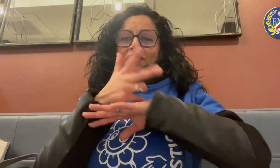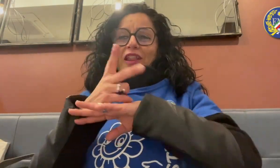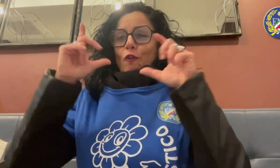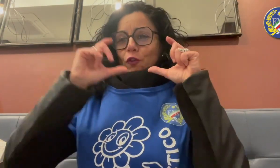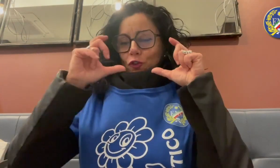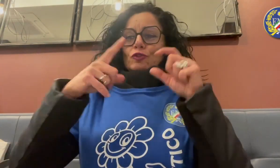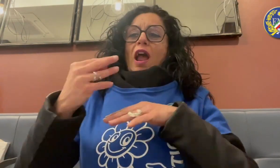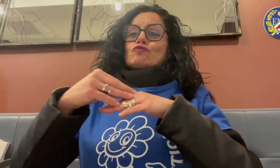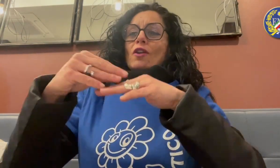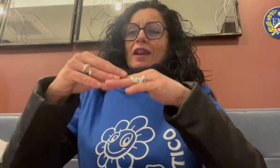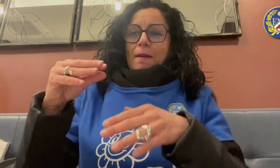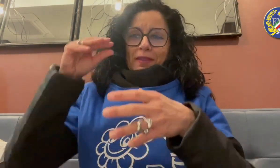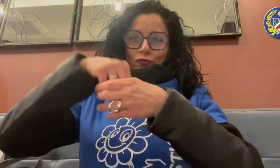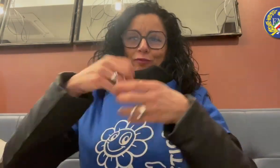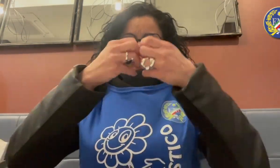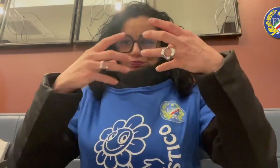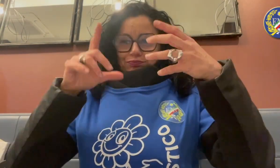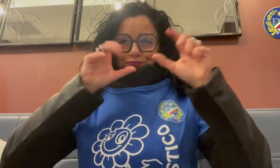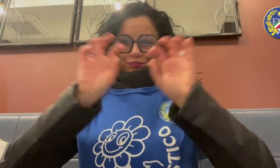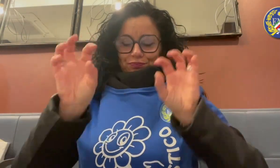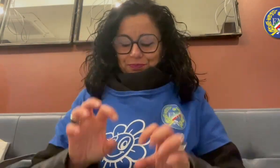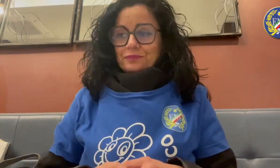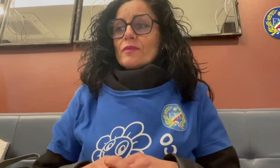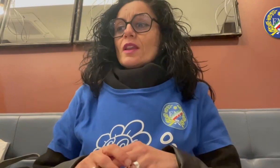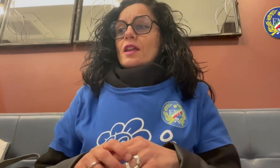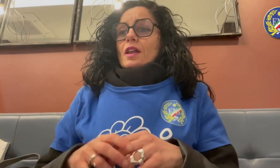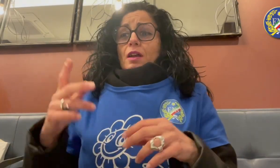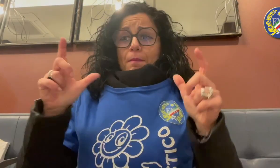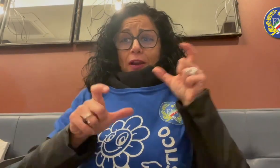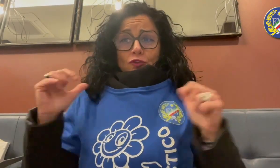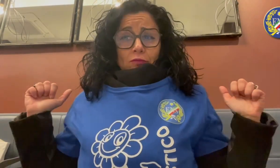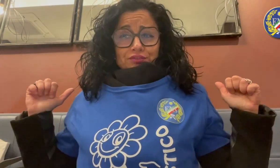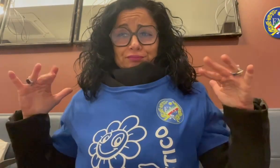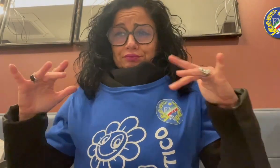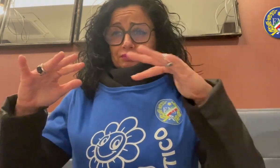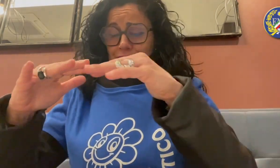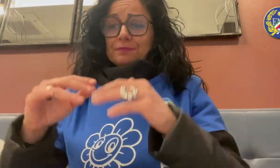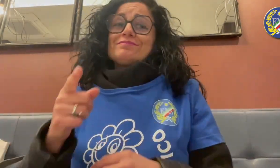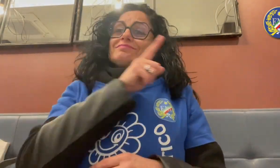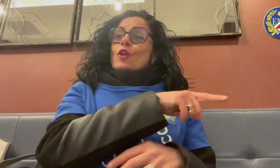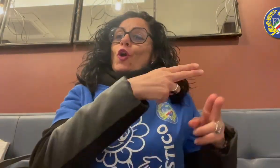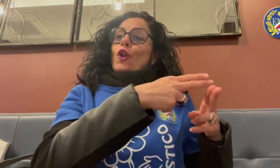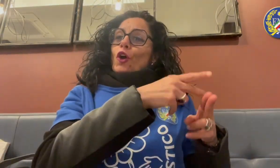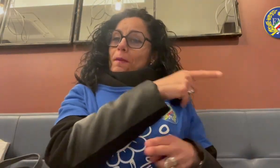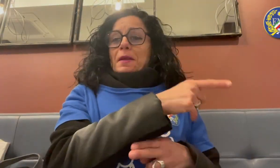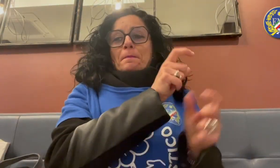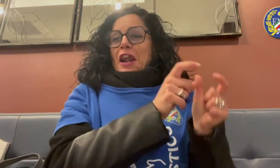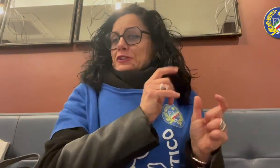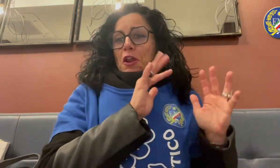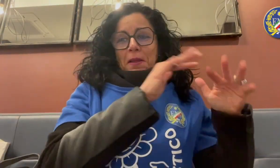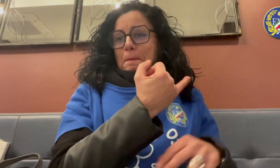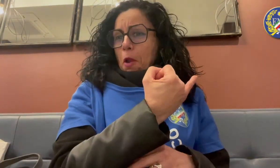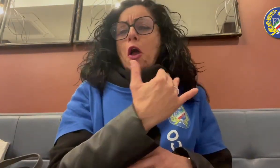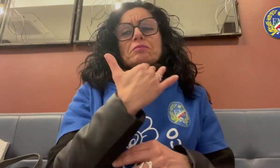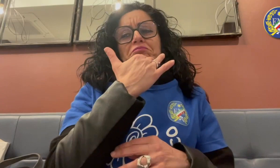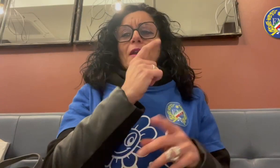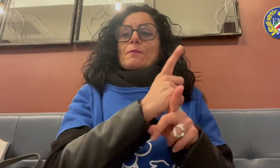a testimonianza di questo, sono stati postati video e foto. All’evento di Bologna si sono registrate numerosissime presenze, al contrario di quanto è avvenuto a